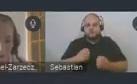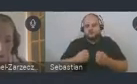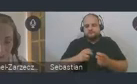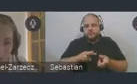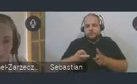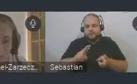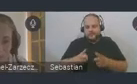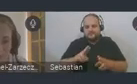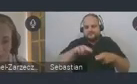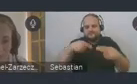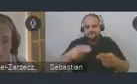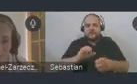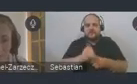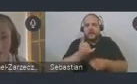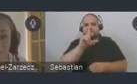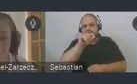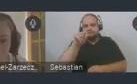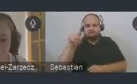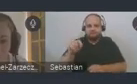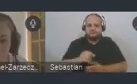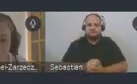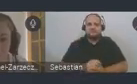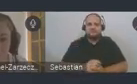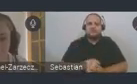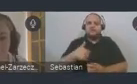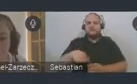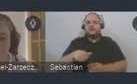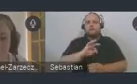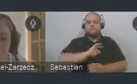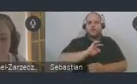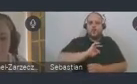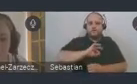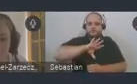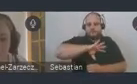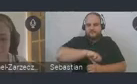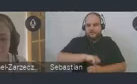jak mogą się poruszać po stronach, co kliknąć". "Brak mojej cierpliwości i to,